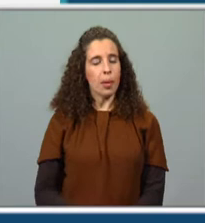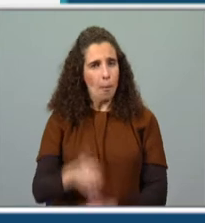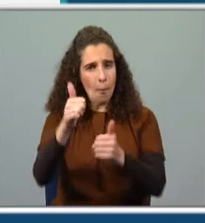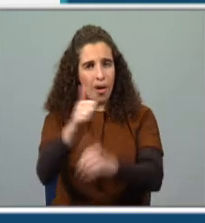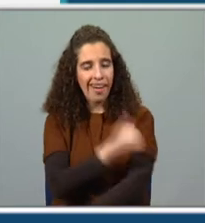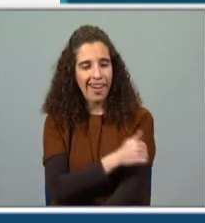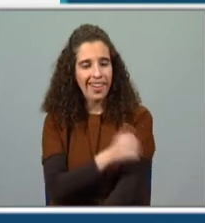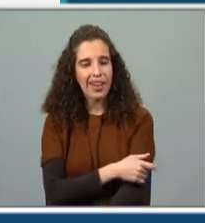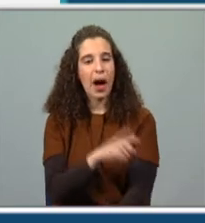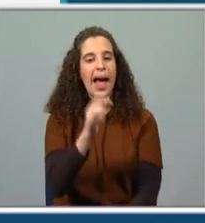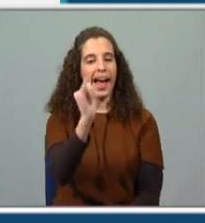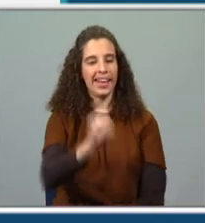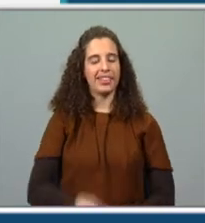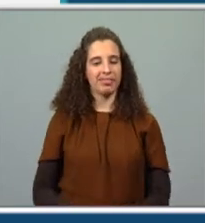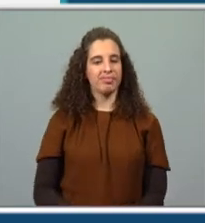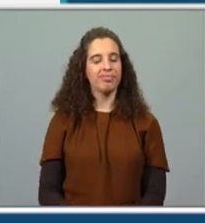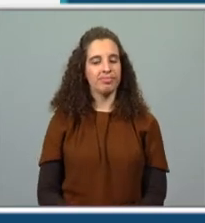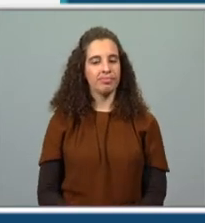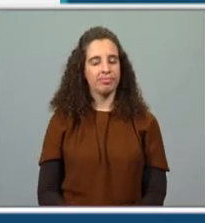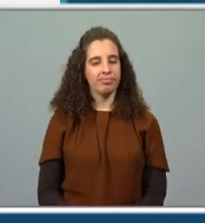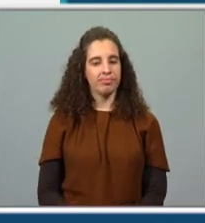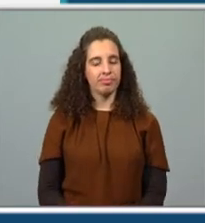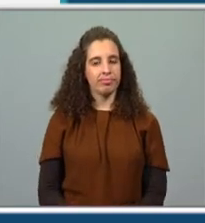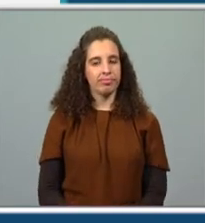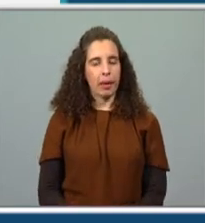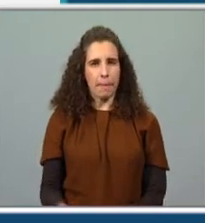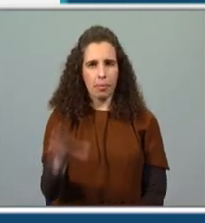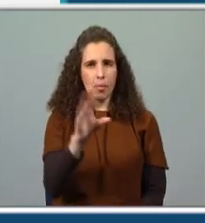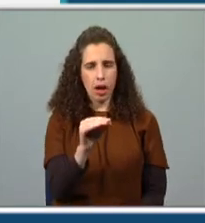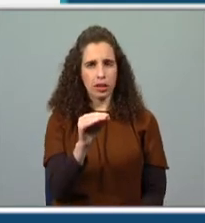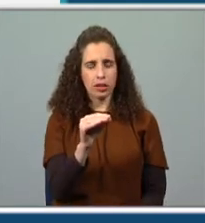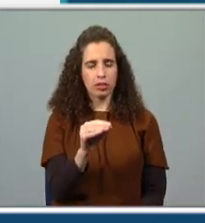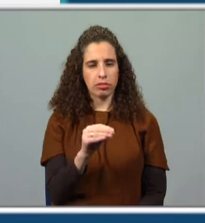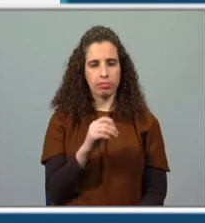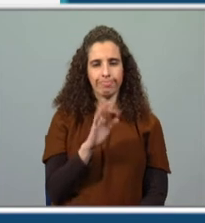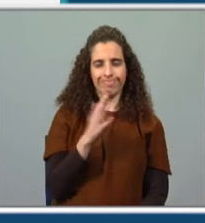casa o rei seremos mais algum se calhar vamos 嫁給國王我們會更多，也許我們會